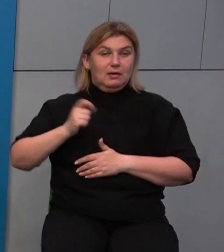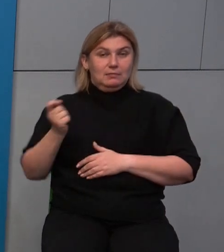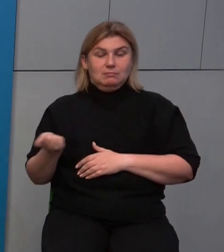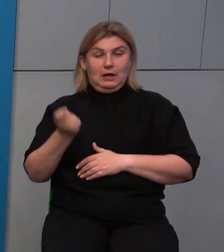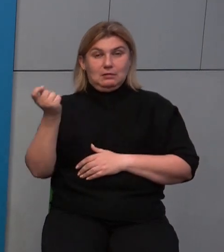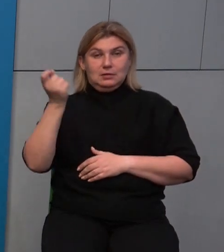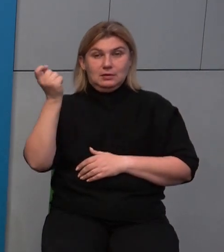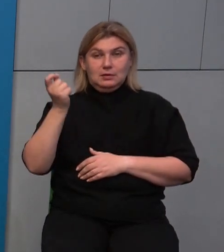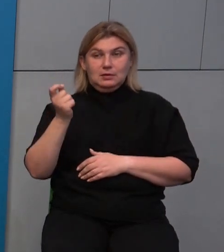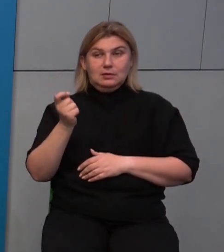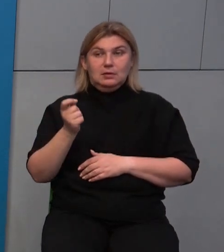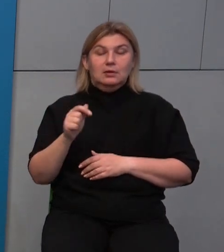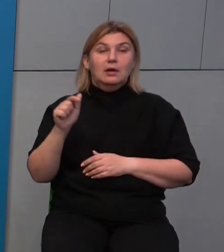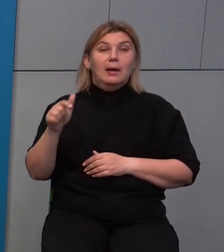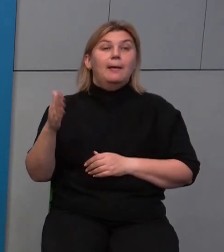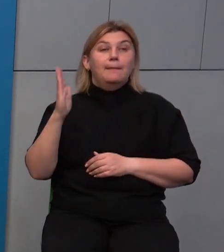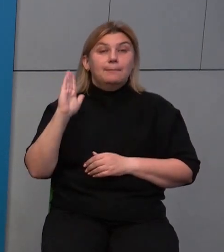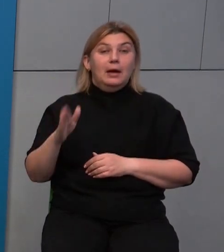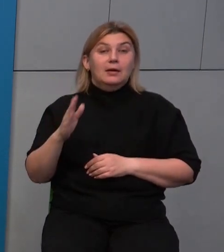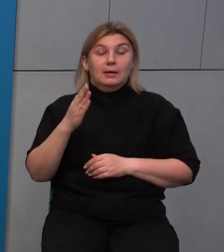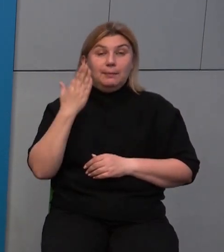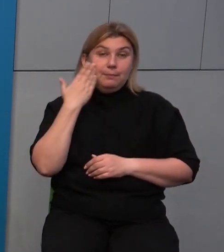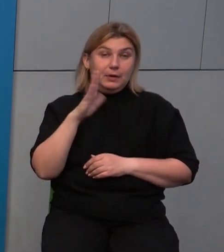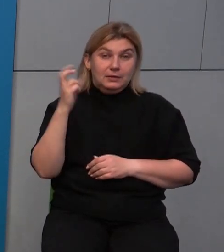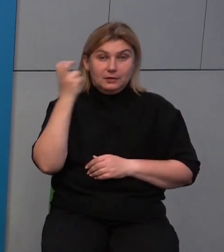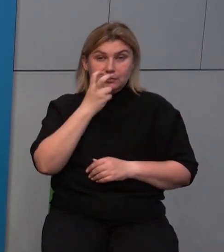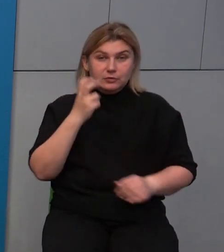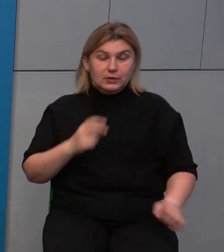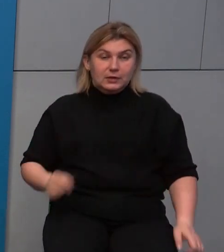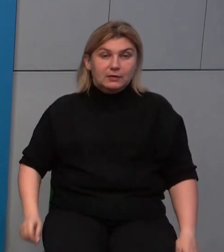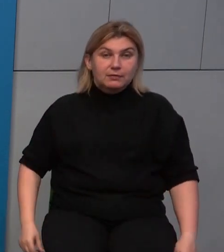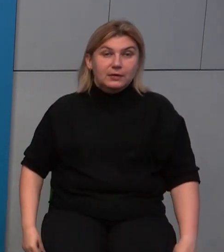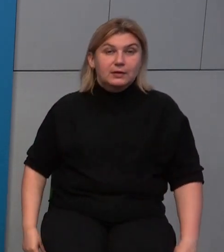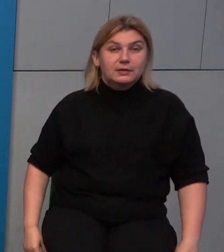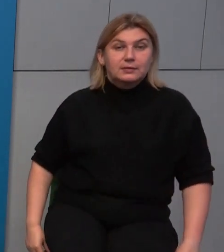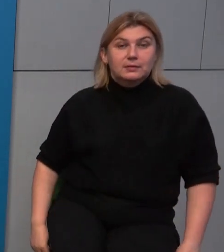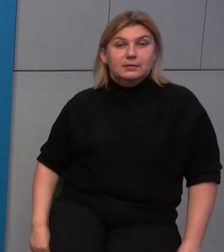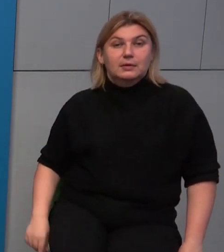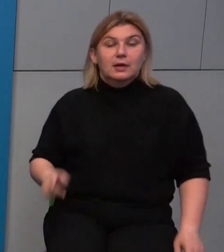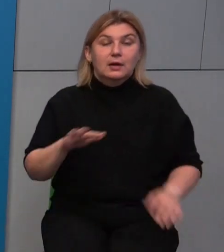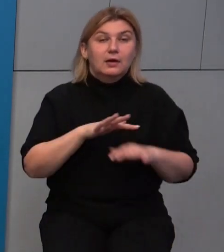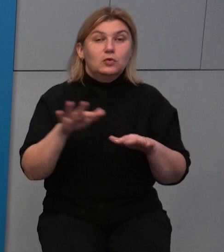naprawdę zapowiadało się, że będzie to bardzo ciekawa przygoda, pełna radości